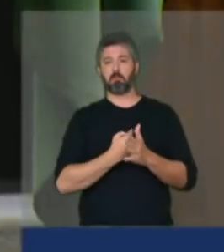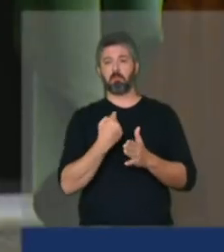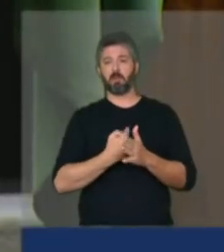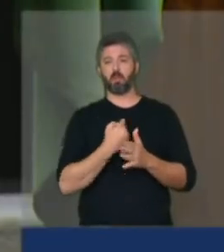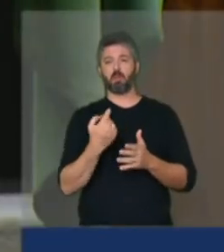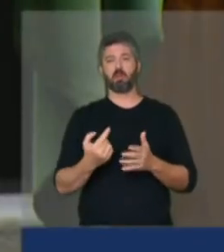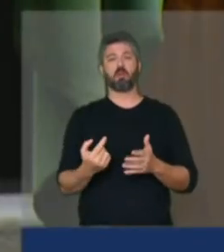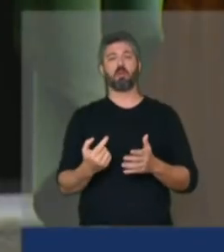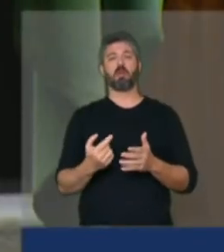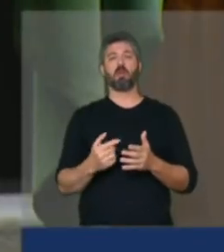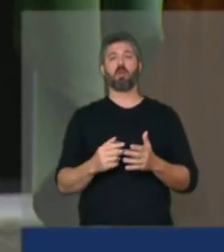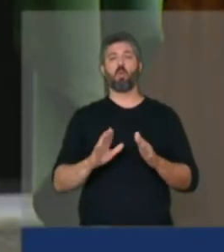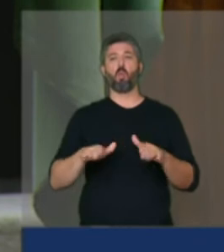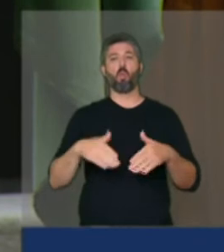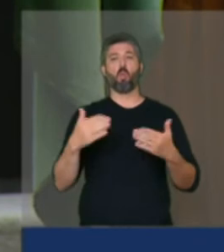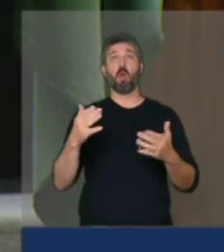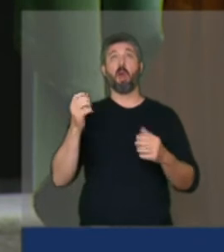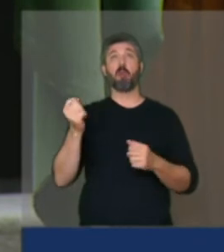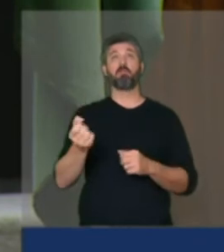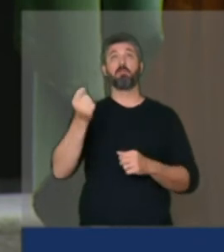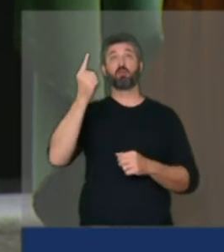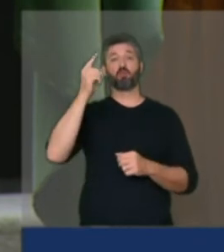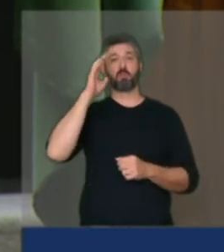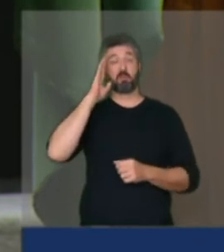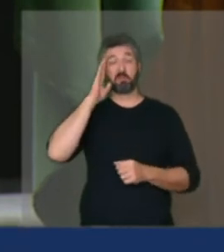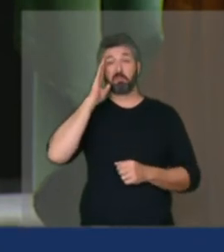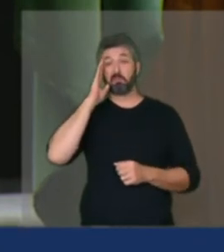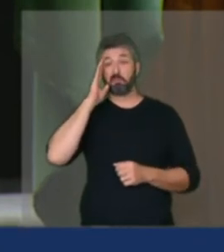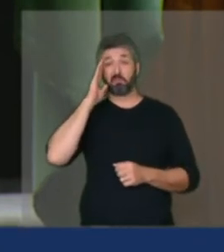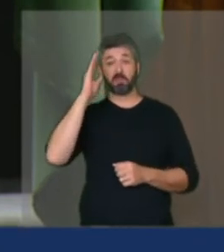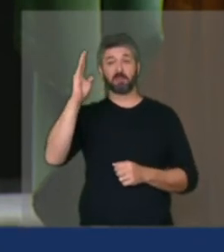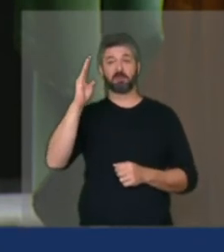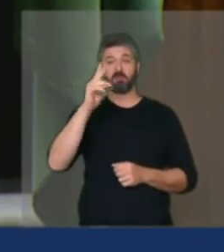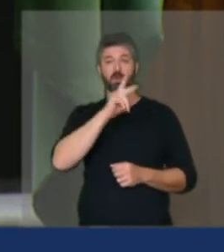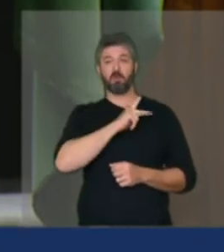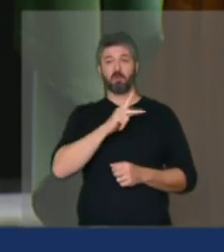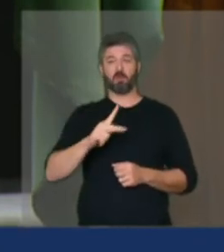QUE ME PERGUNTARAM QUAL FOI O MAIOR ABSURDO QUE O PRESIDENTE